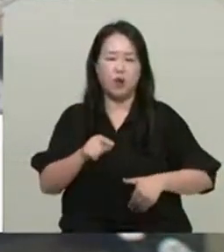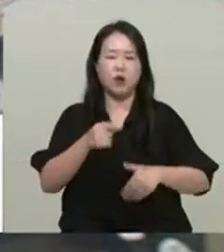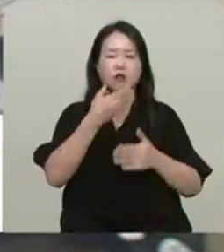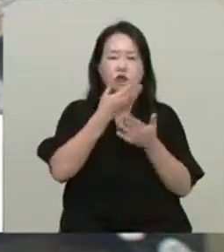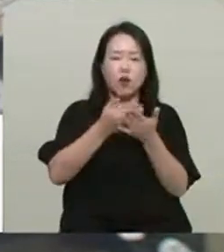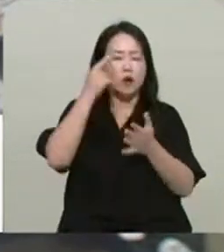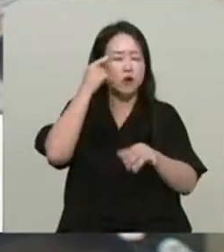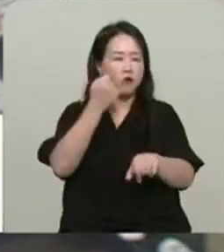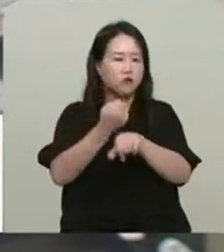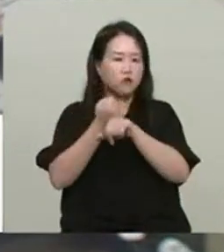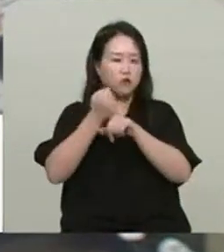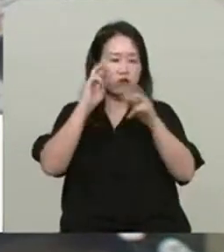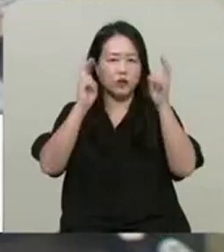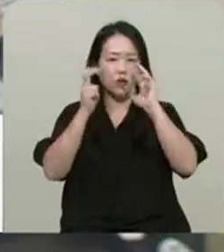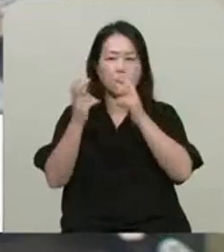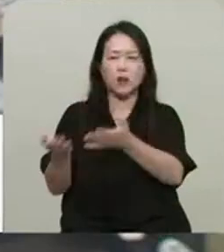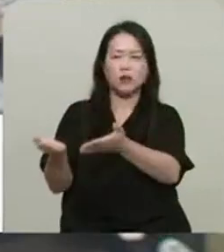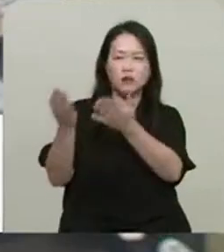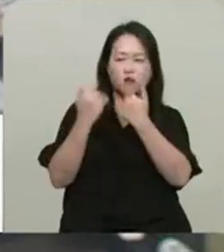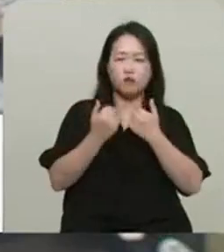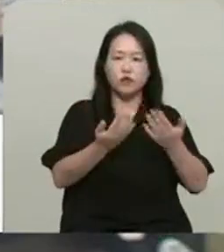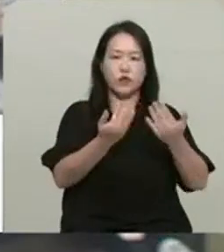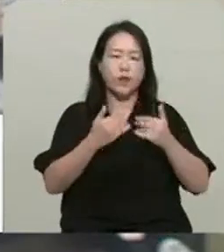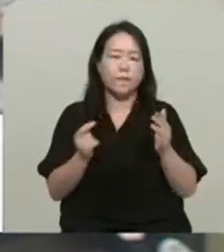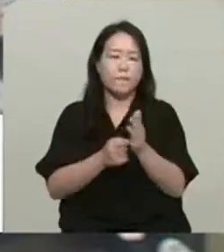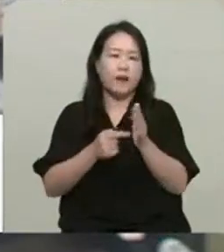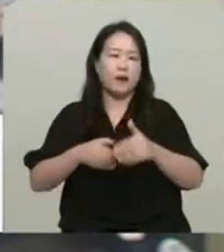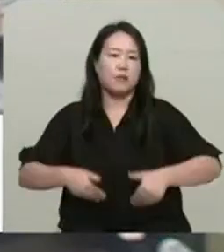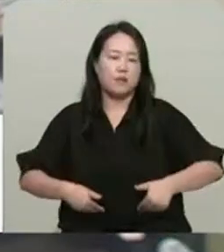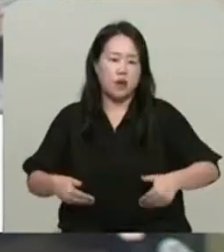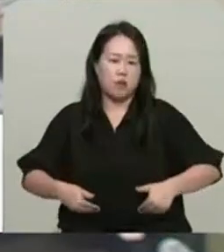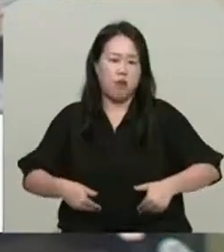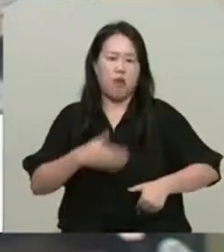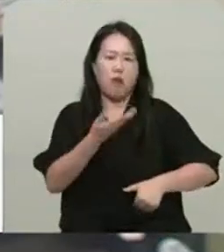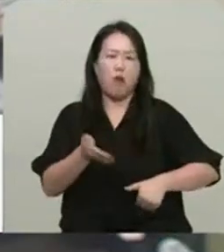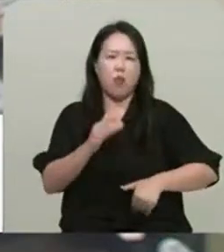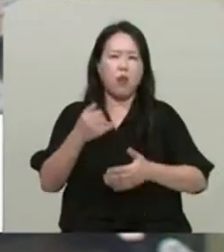데 예산을 쥐고 있는 기획재정부 설득이 관건입니다.